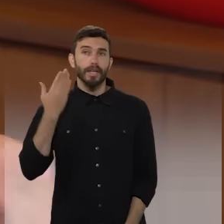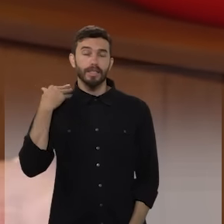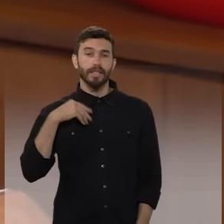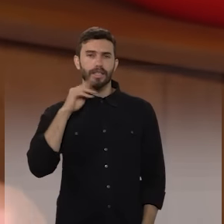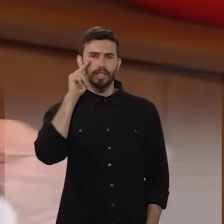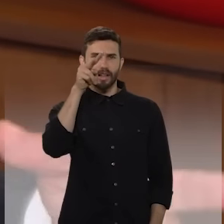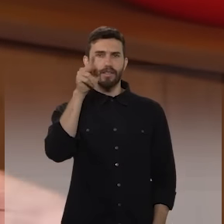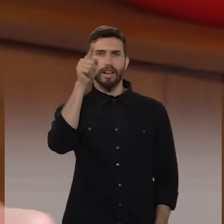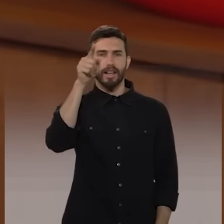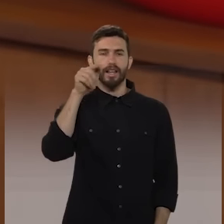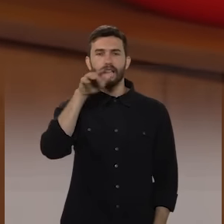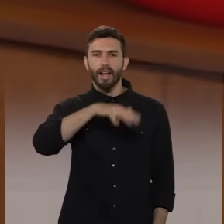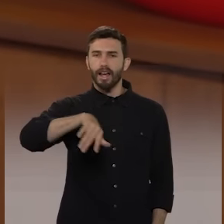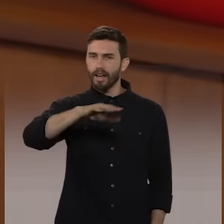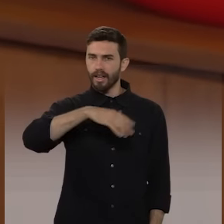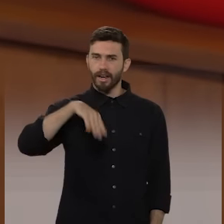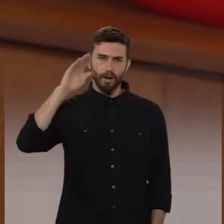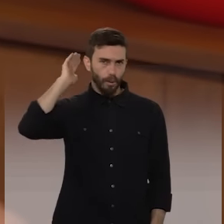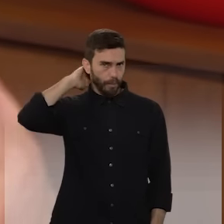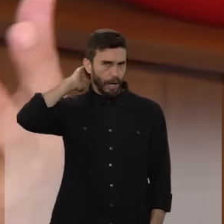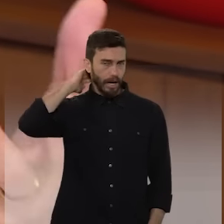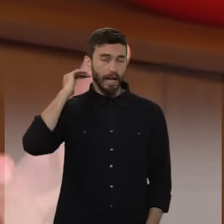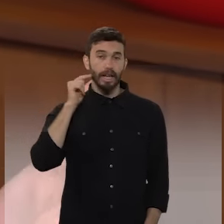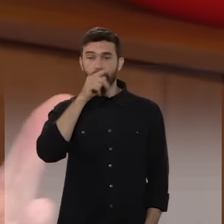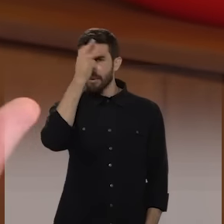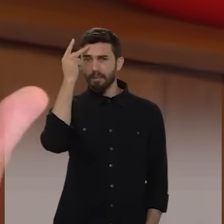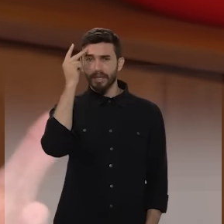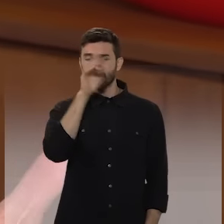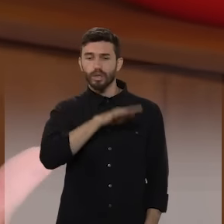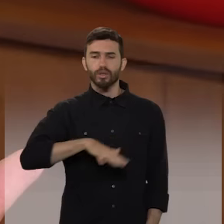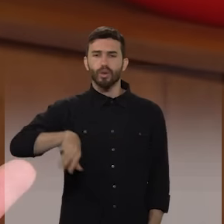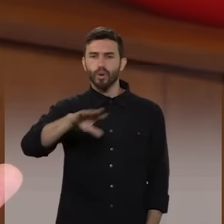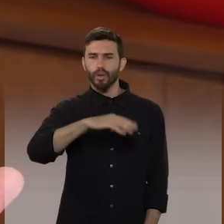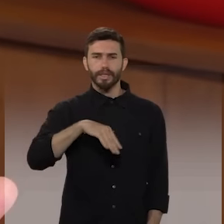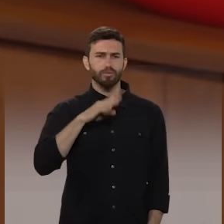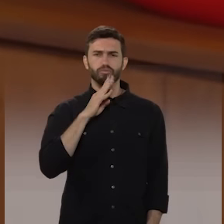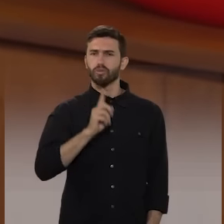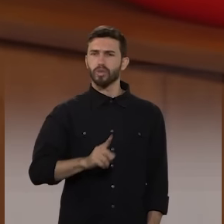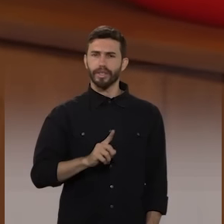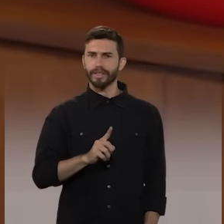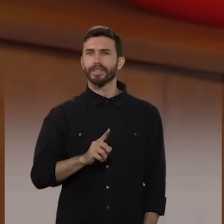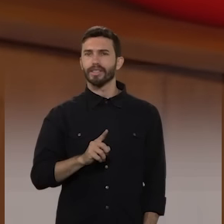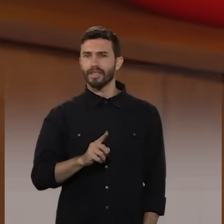nosso setor nos conhecia muito, mas a população não conhecia muito a empresa. Na hora que nós